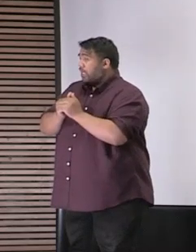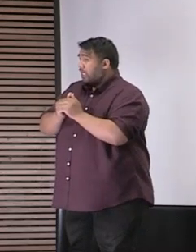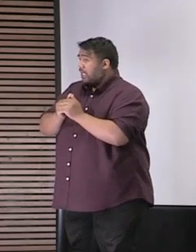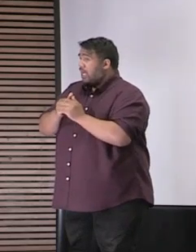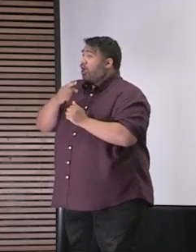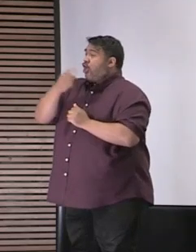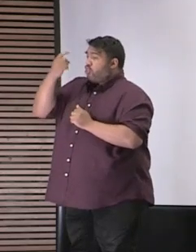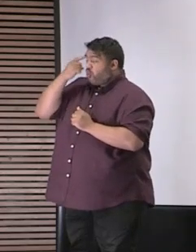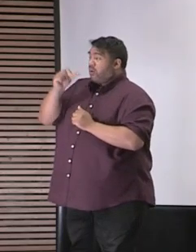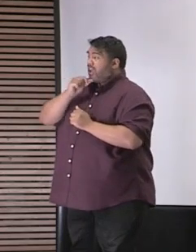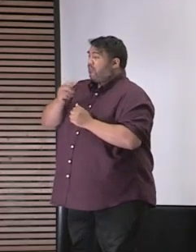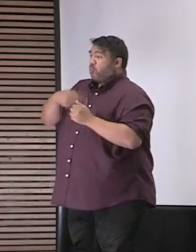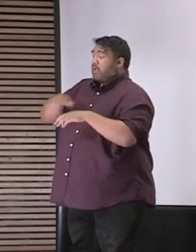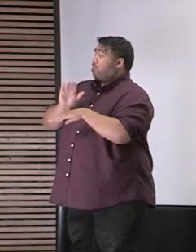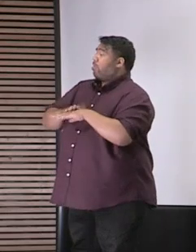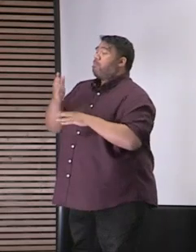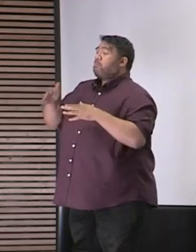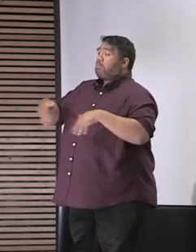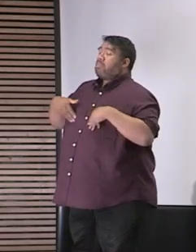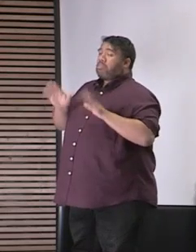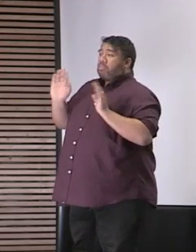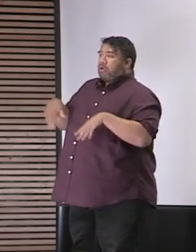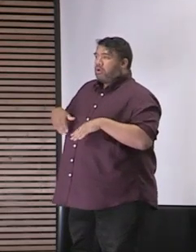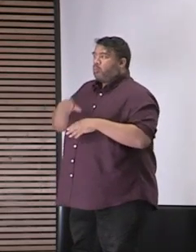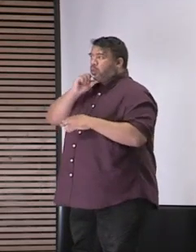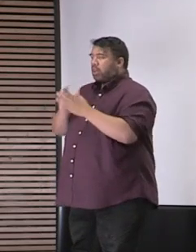Este es un modelo que he visto en las últimas semanas y lo he monitoreado de cerca, especialmente porque en puntos